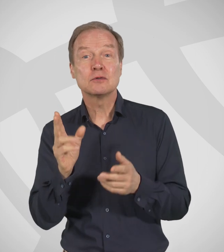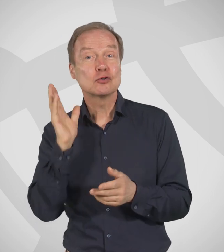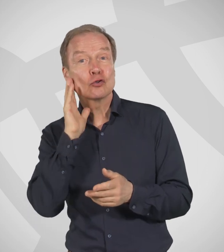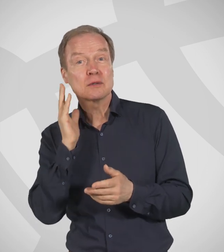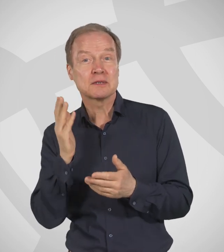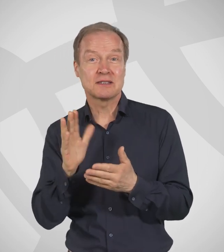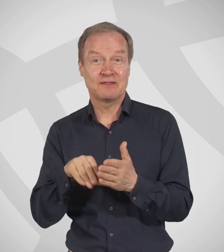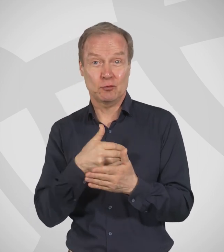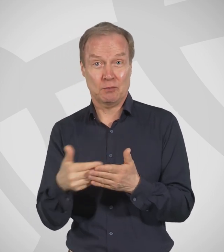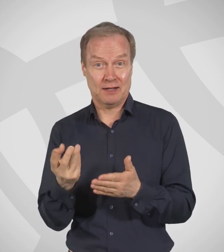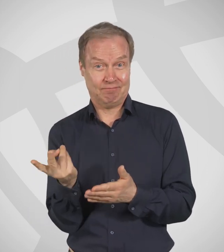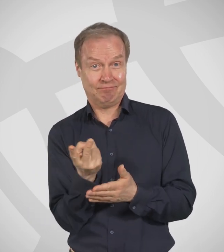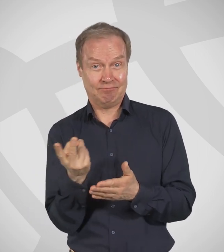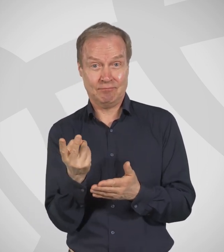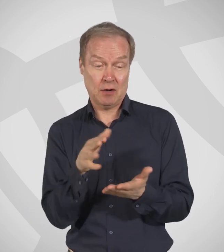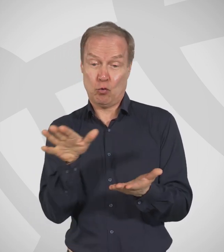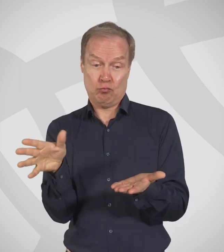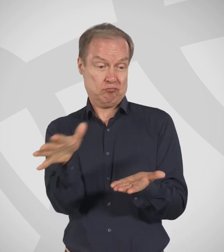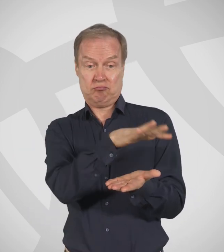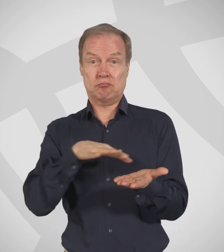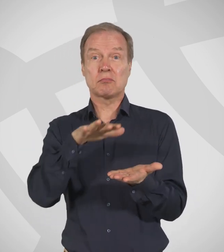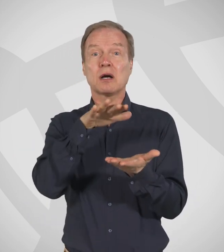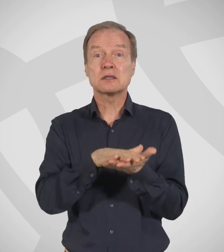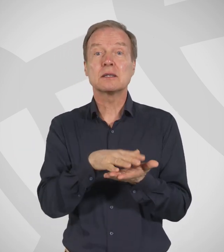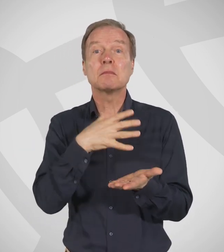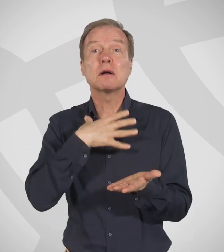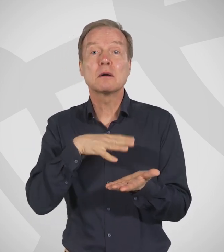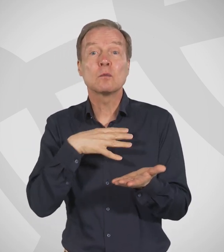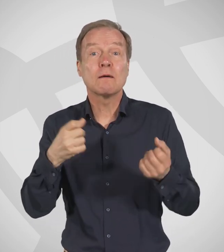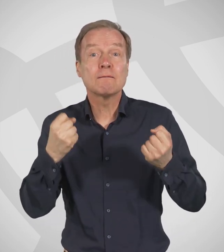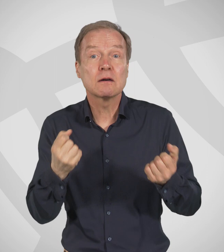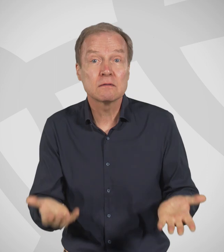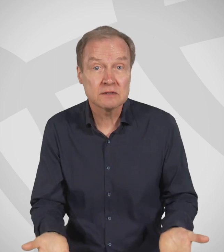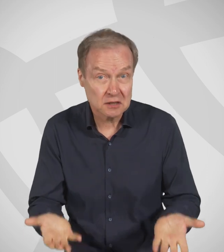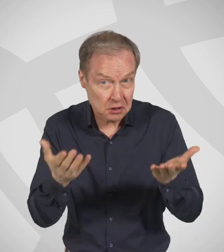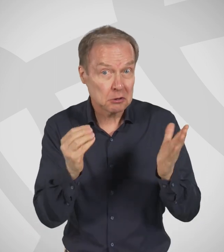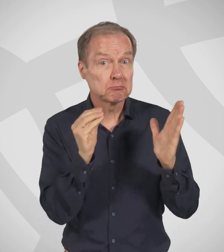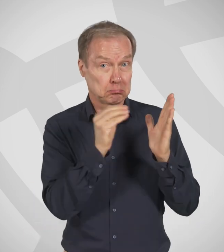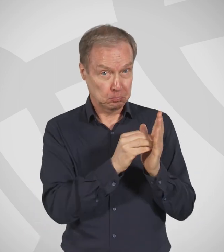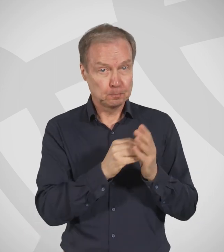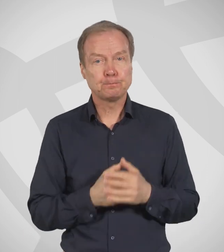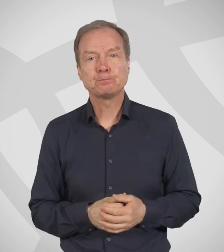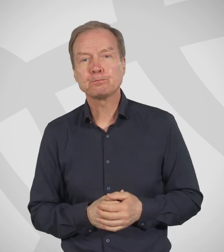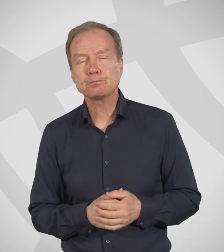ja kotimaisten viittomakielten asemaa halutaan vahvistaa.